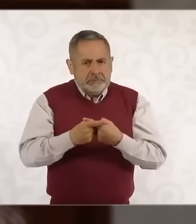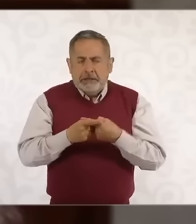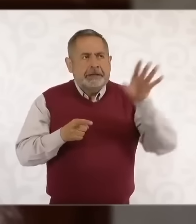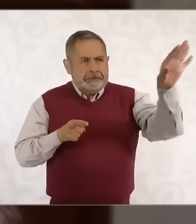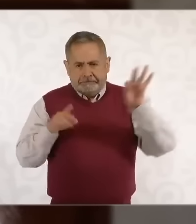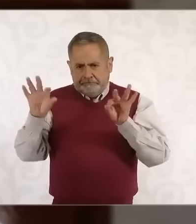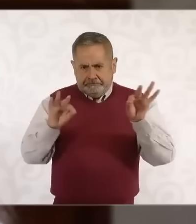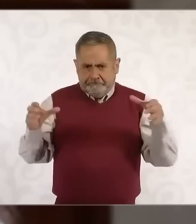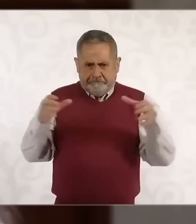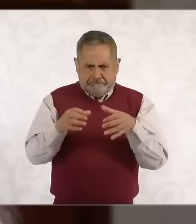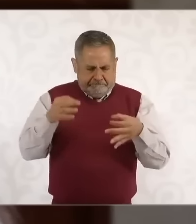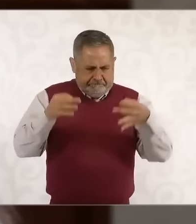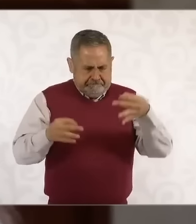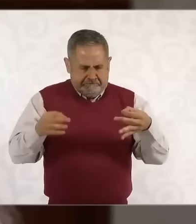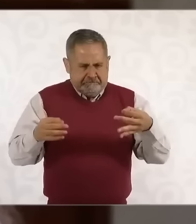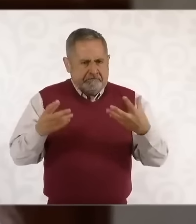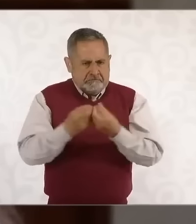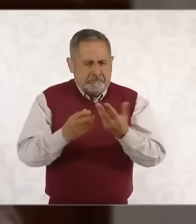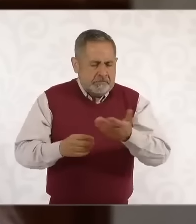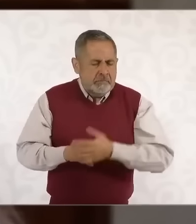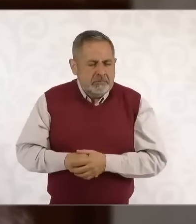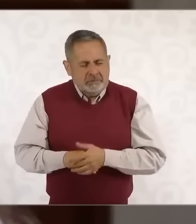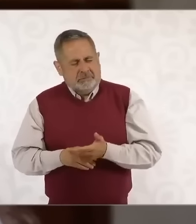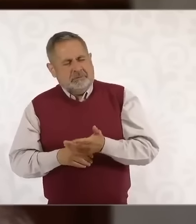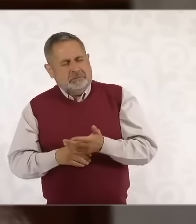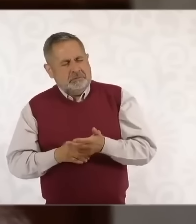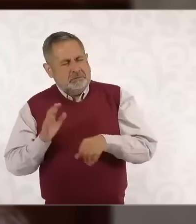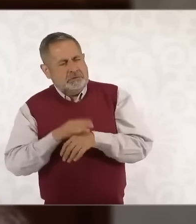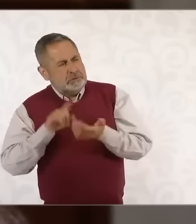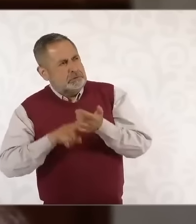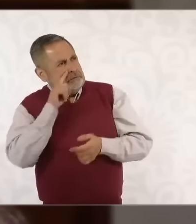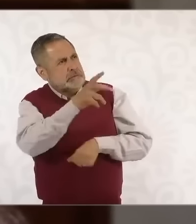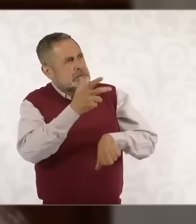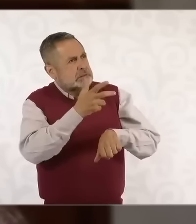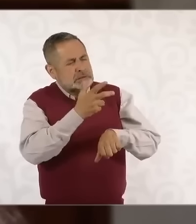Estados Unidos pues ha impuesto aranceles a varios sectores y esto pues violenta el Tratado de Libre